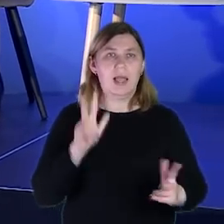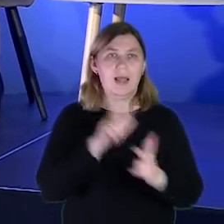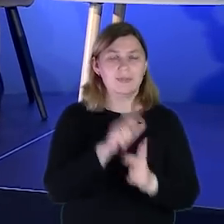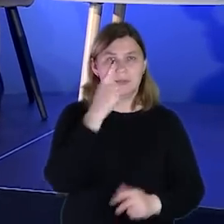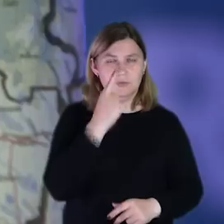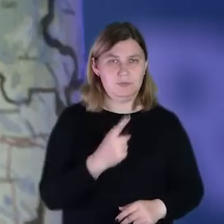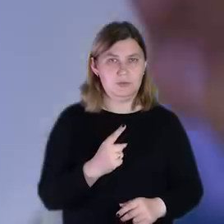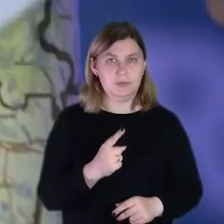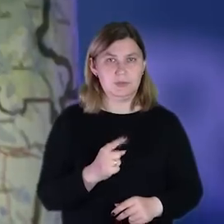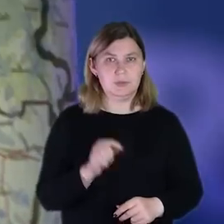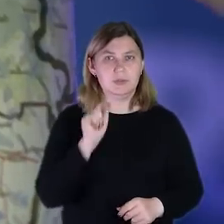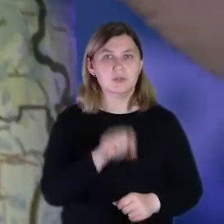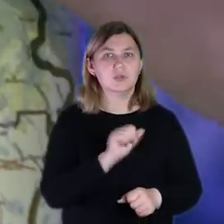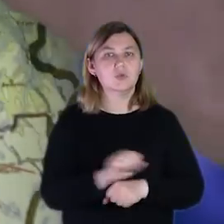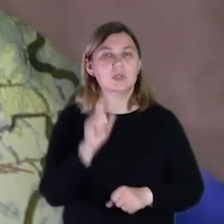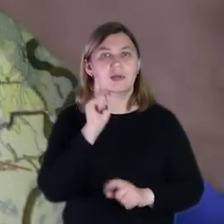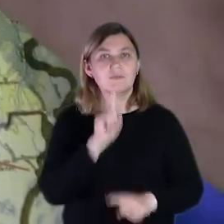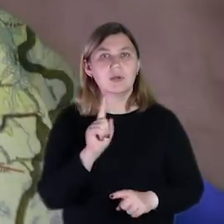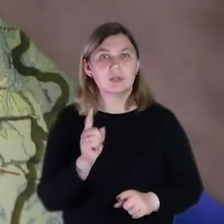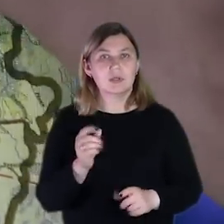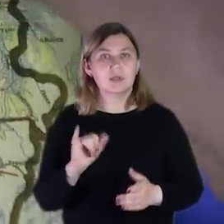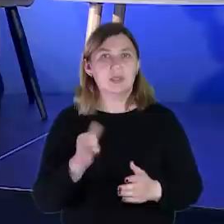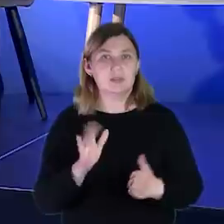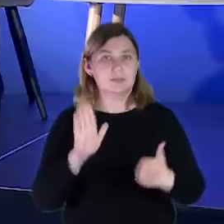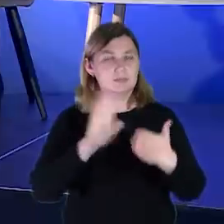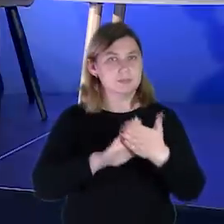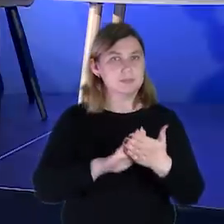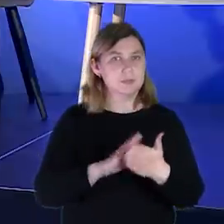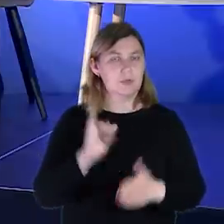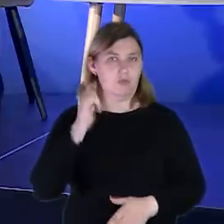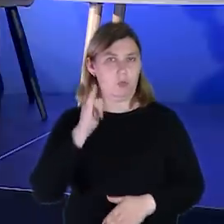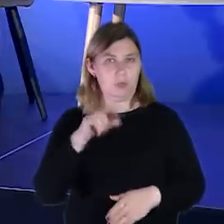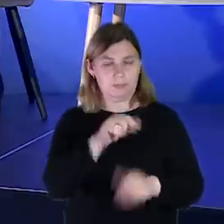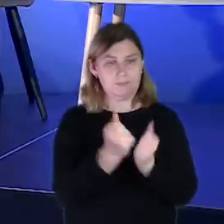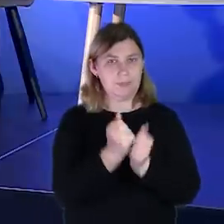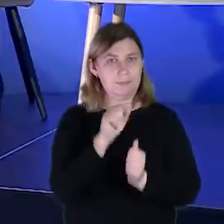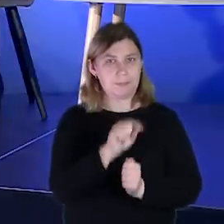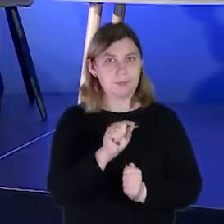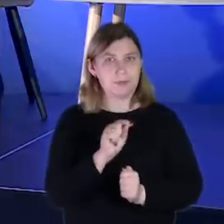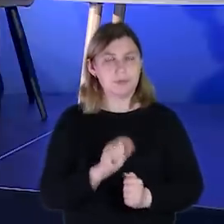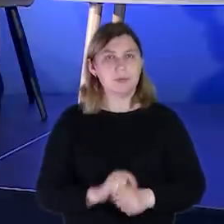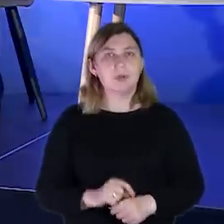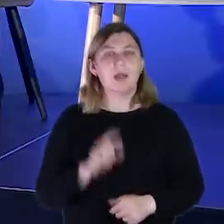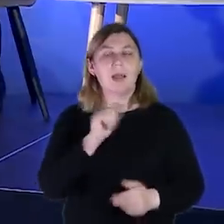sowiecki. I tutaj właśnie, jak sobie przykleimy tą karteczkę... Ten Bastion Polesie,